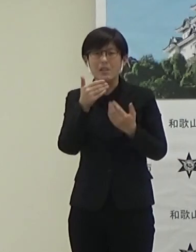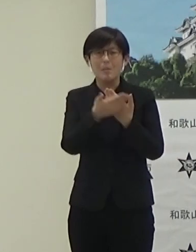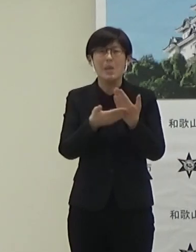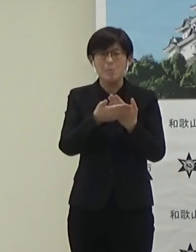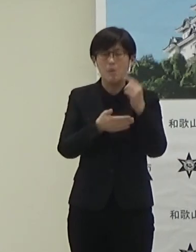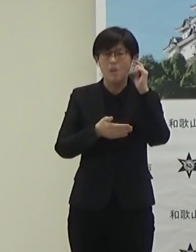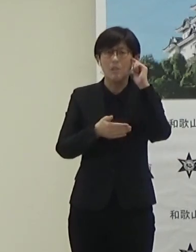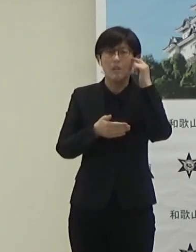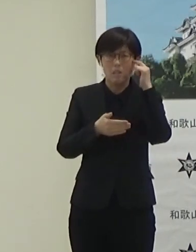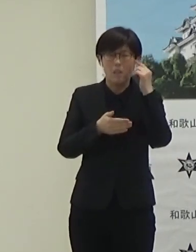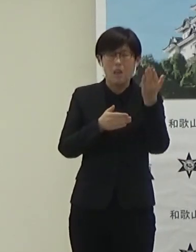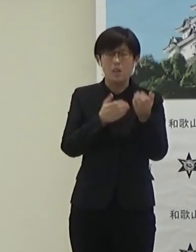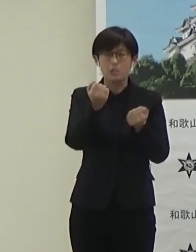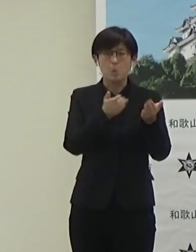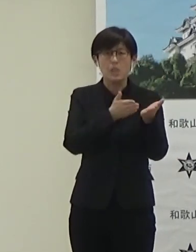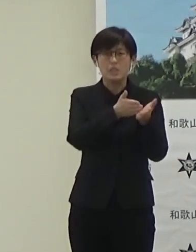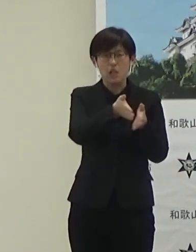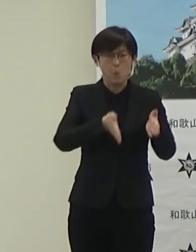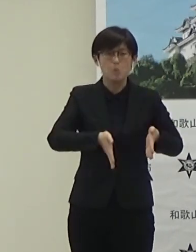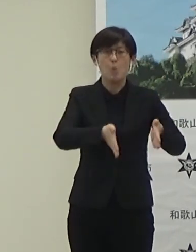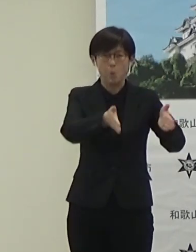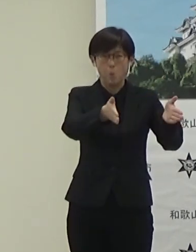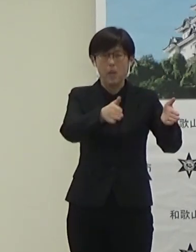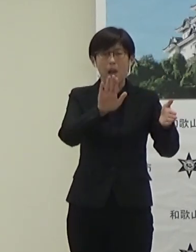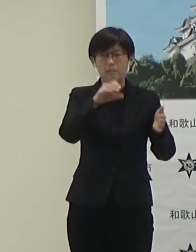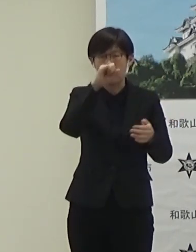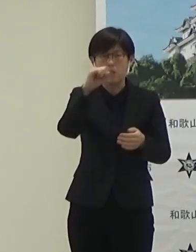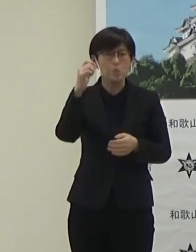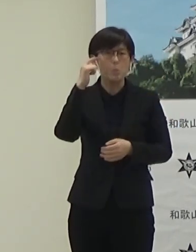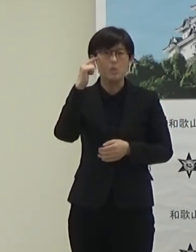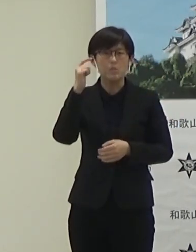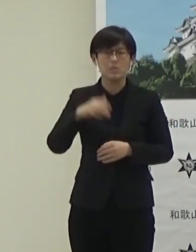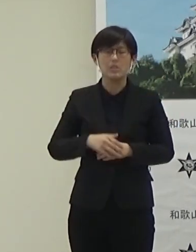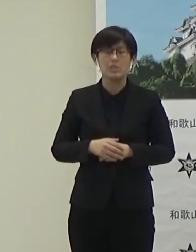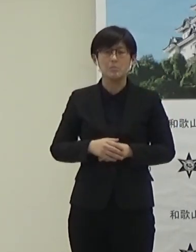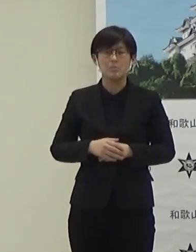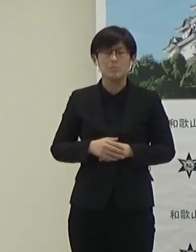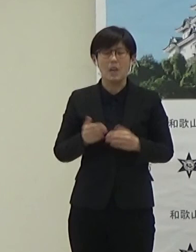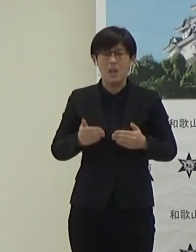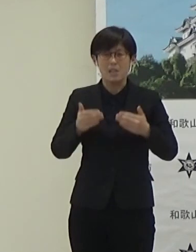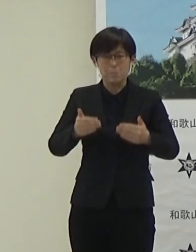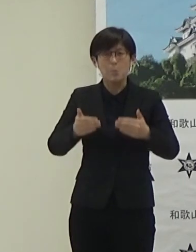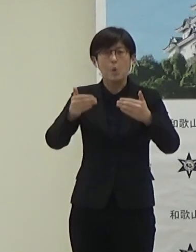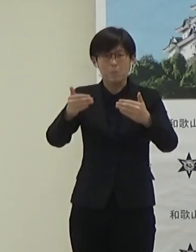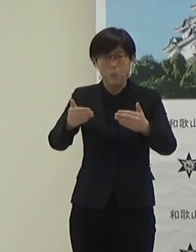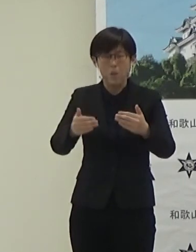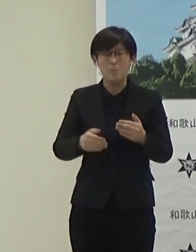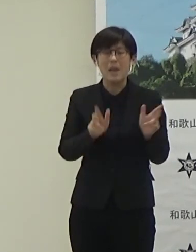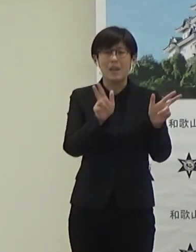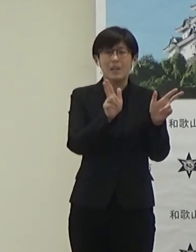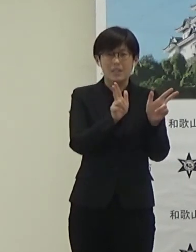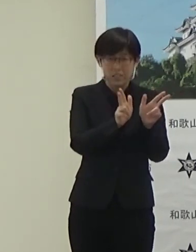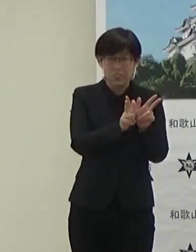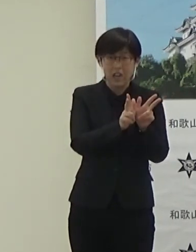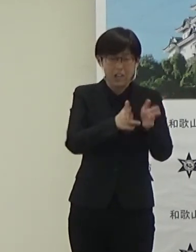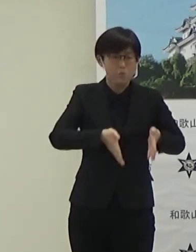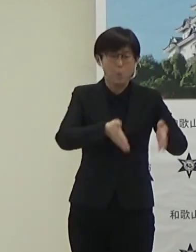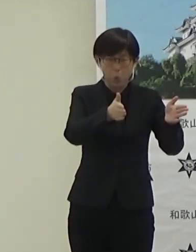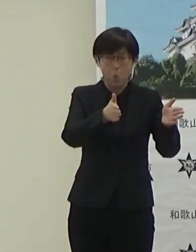一歩一歩になるんですけども まずは 和歌山北道路そして環状道路というふうに進めていきたいと思ってます